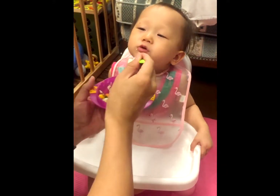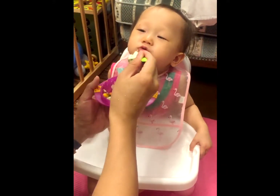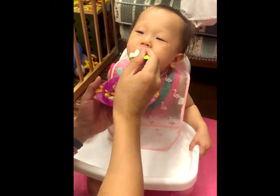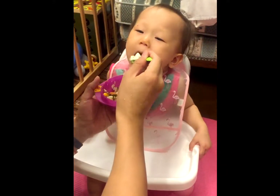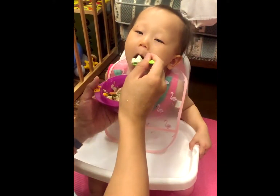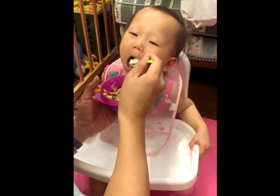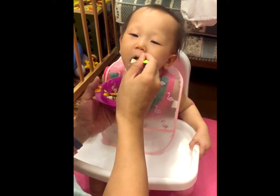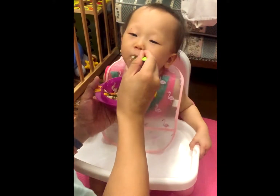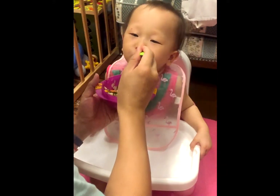たまご？